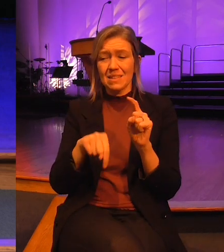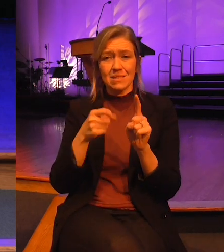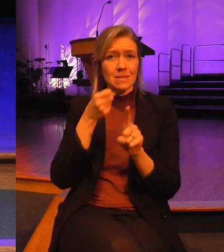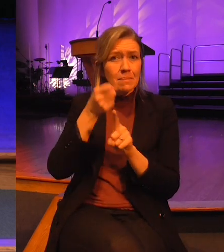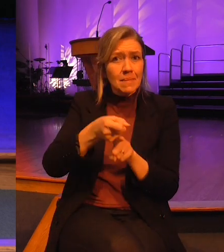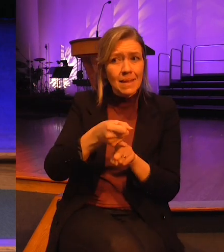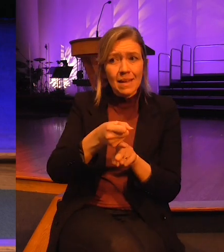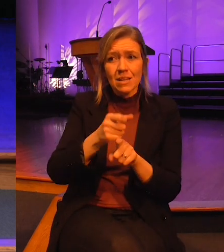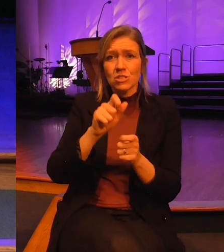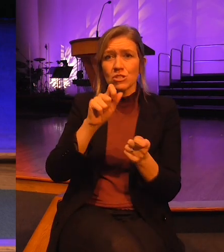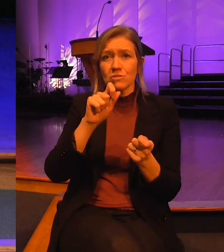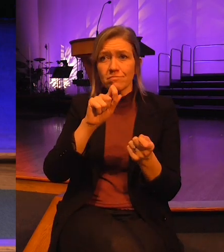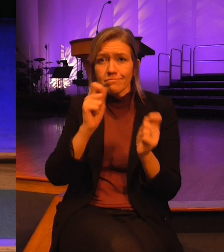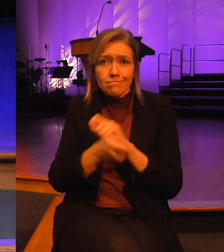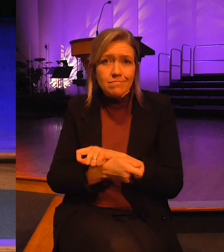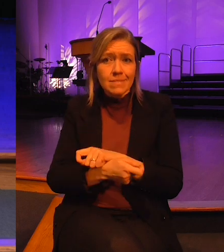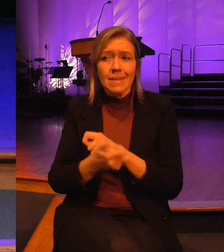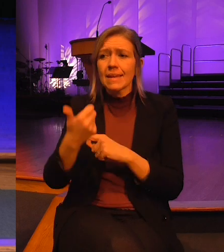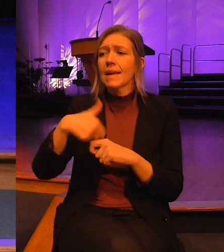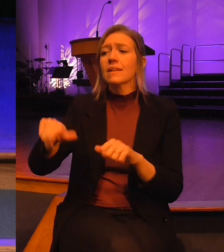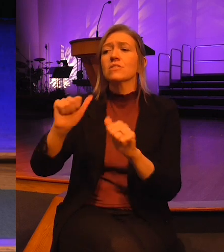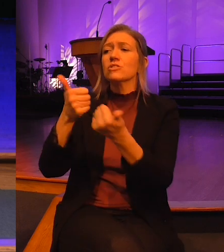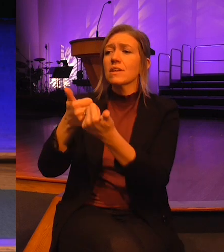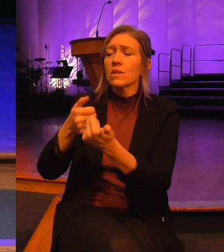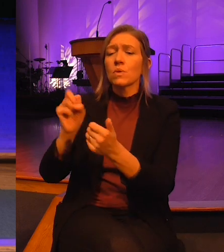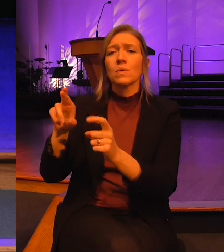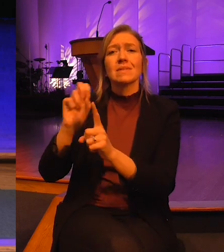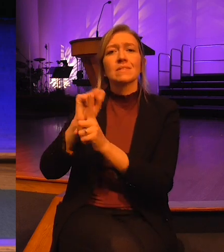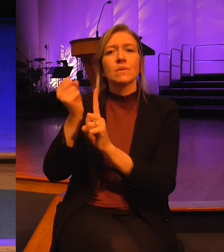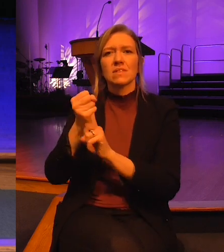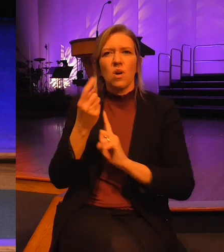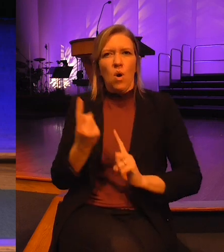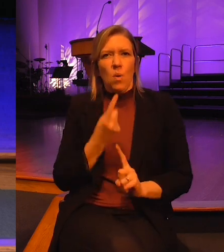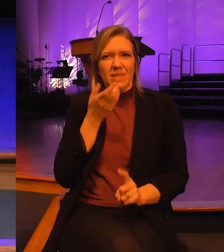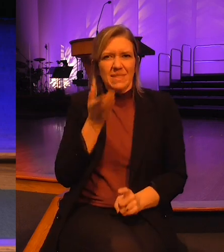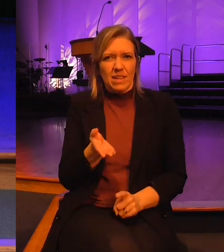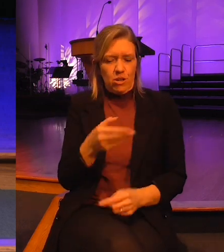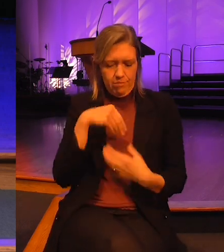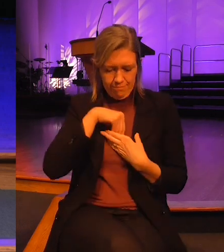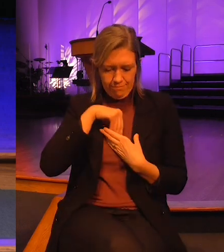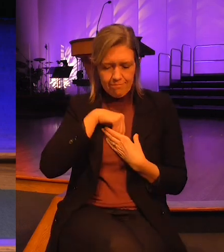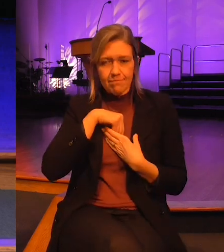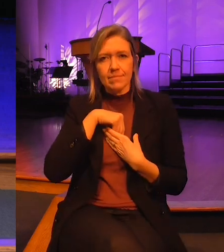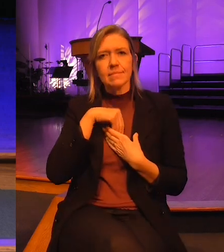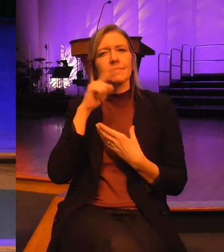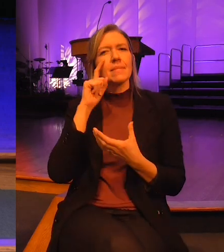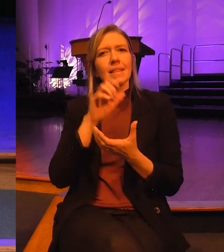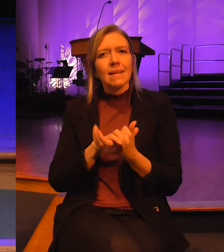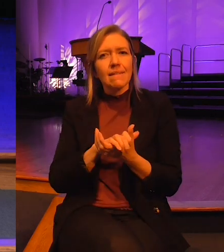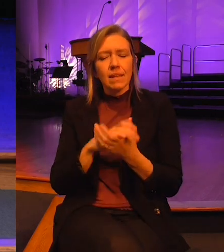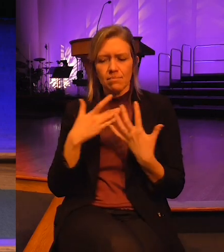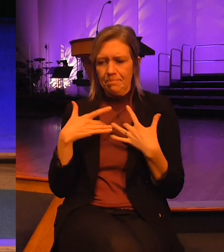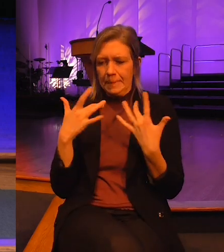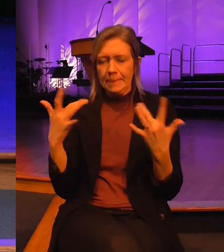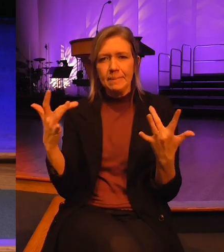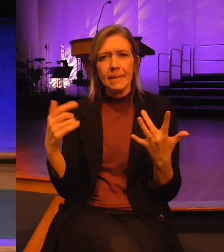que siempre está ahí, radiante, creyendo en esa parte de mí. Creo en ella por ti y